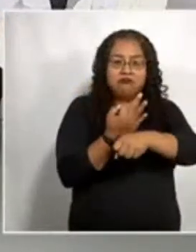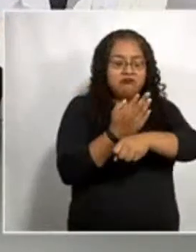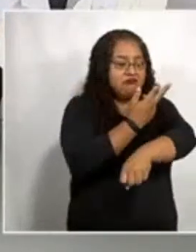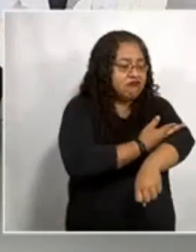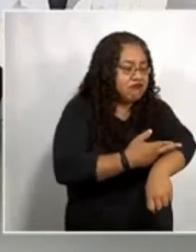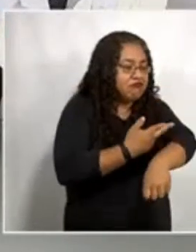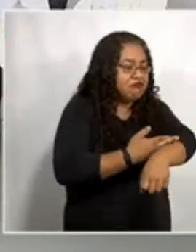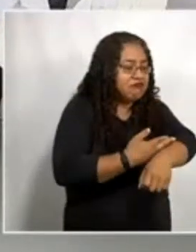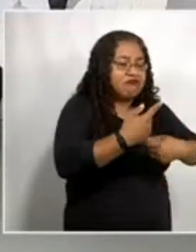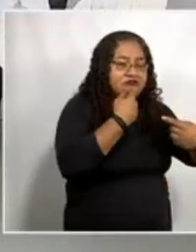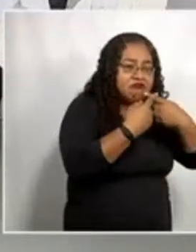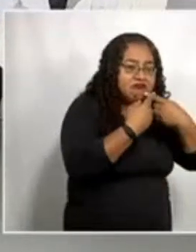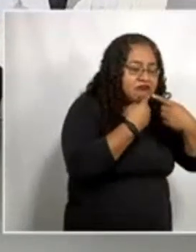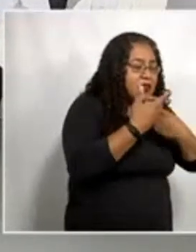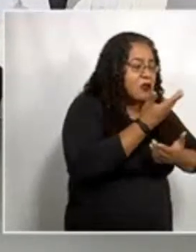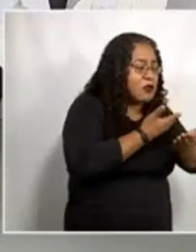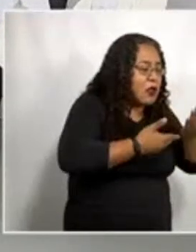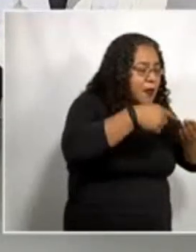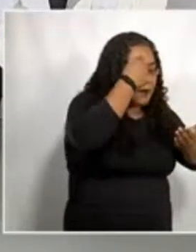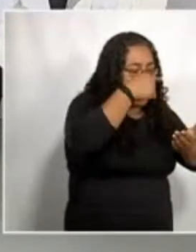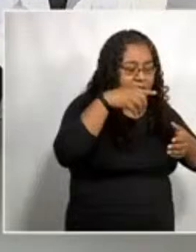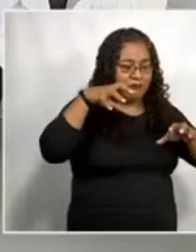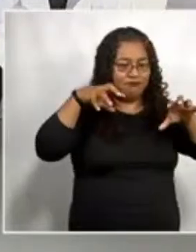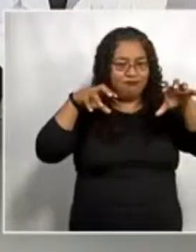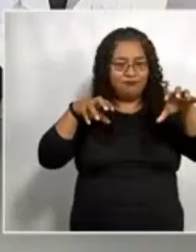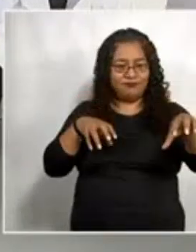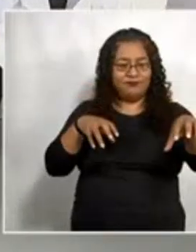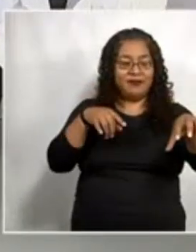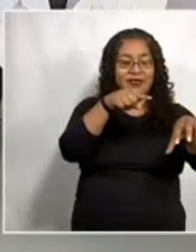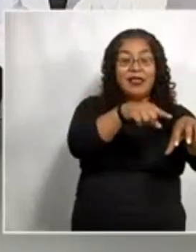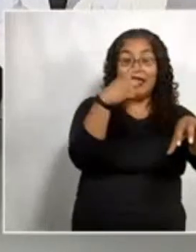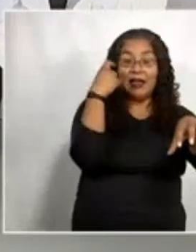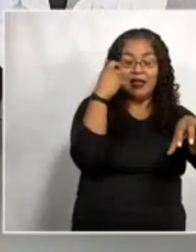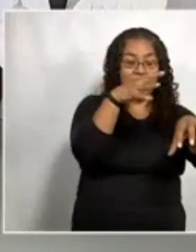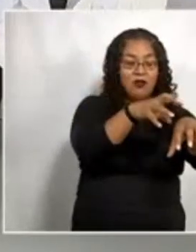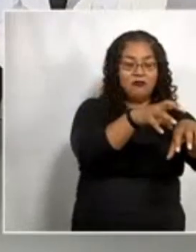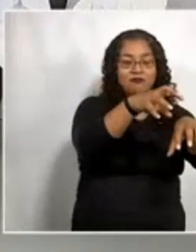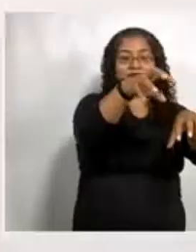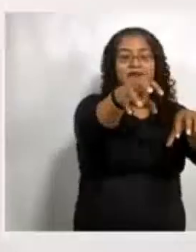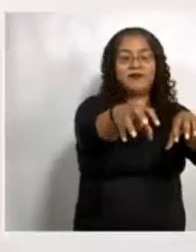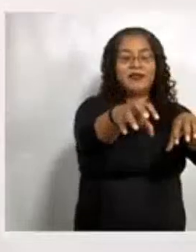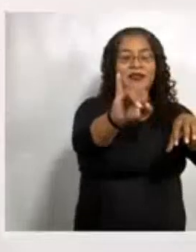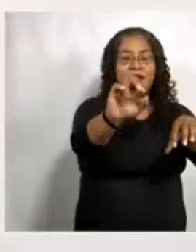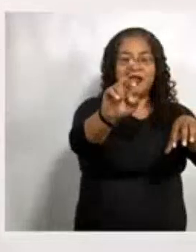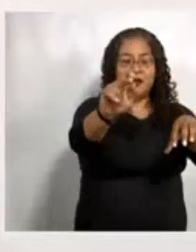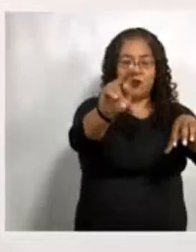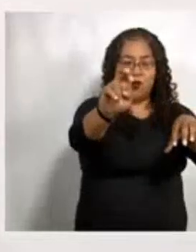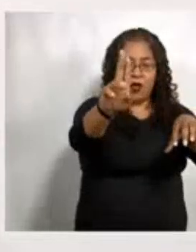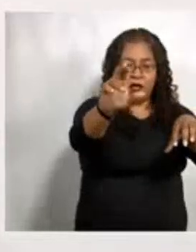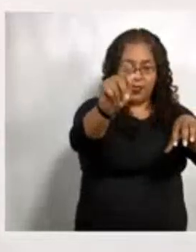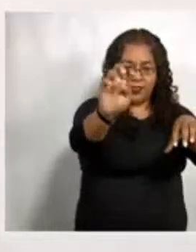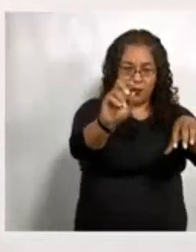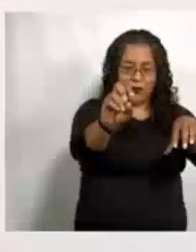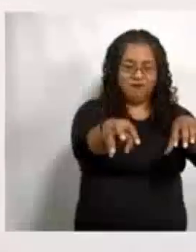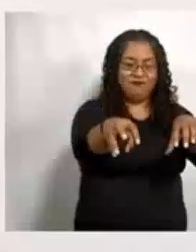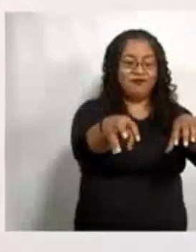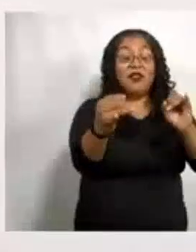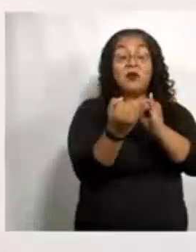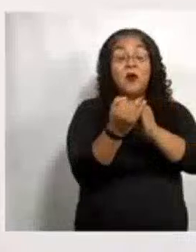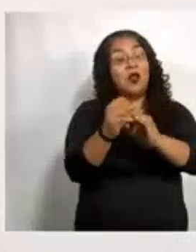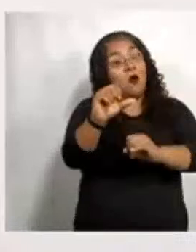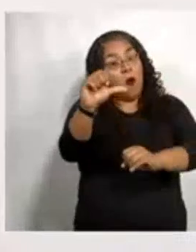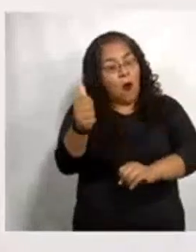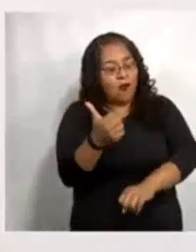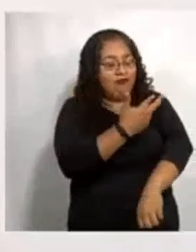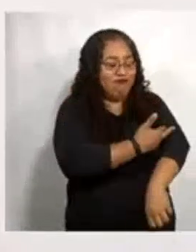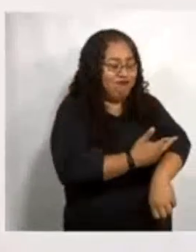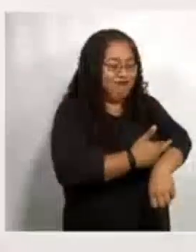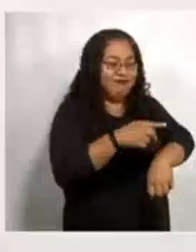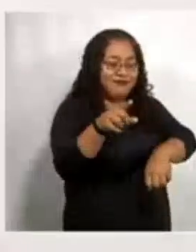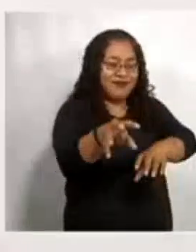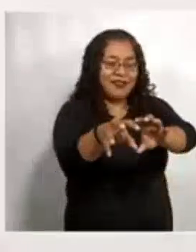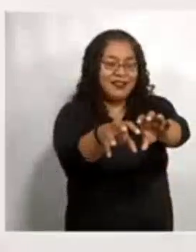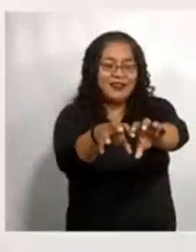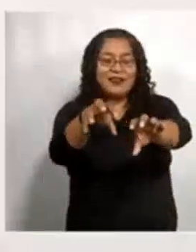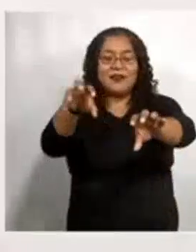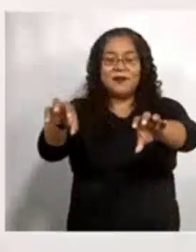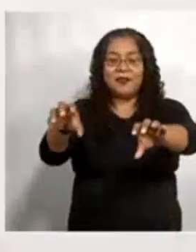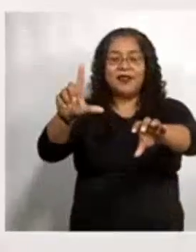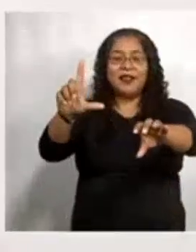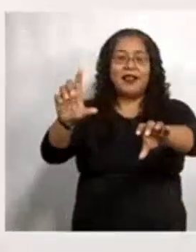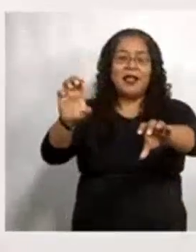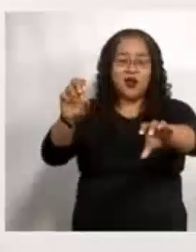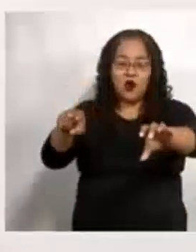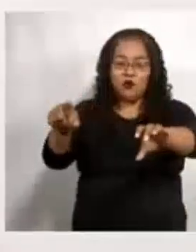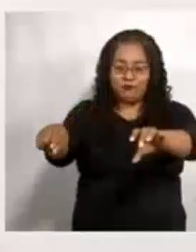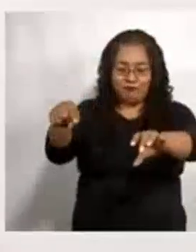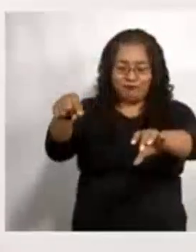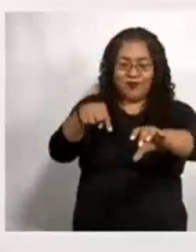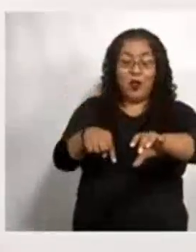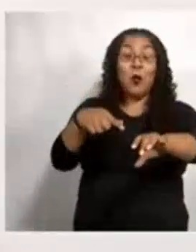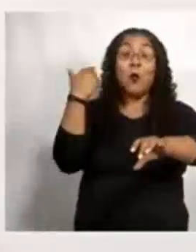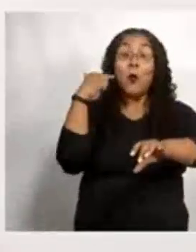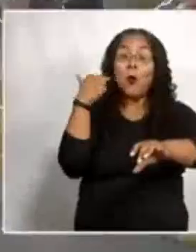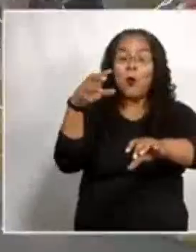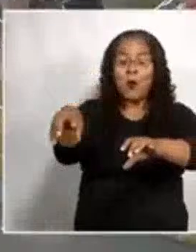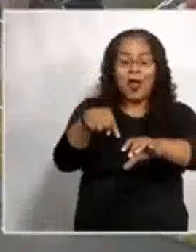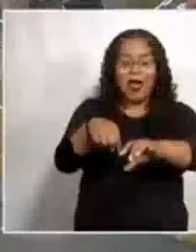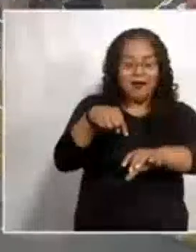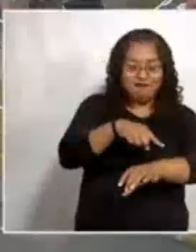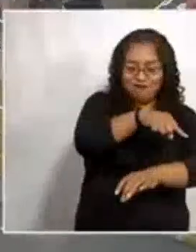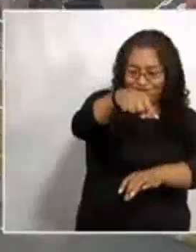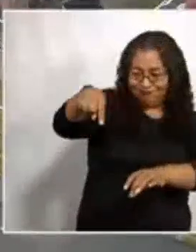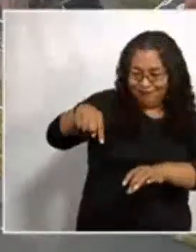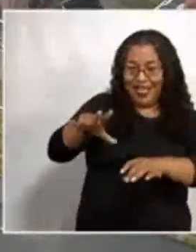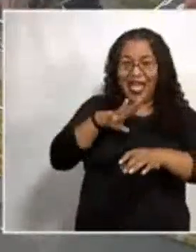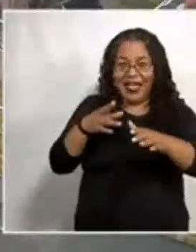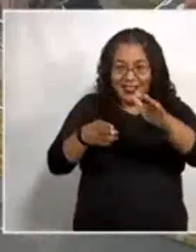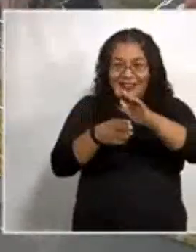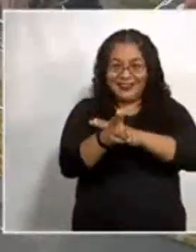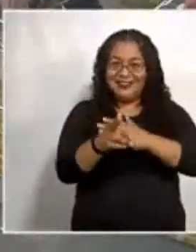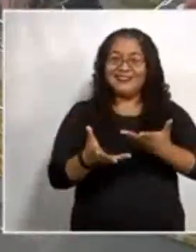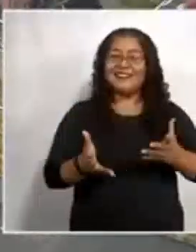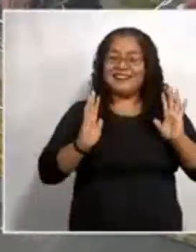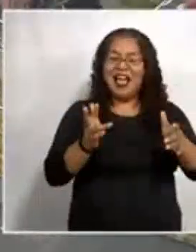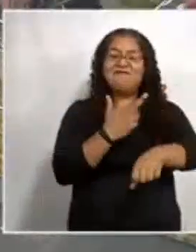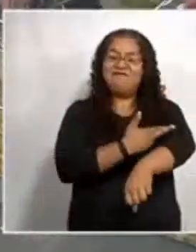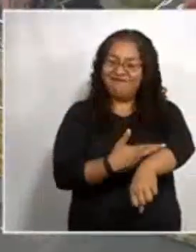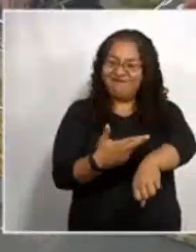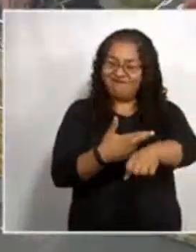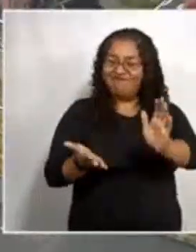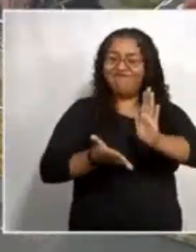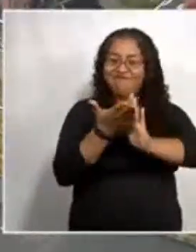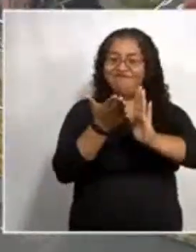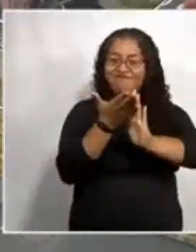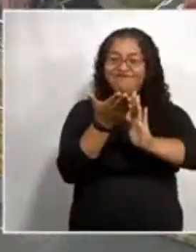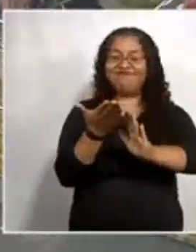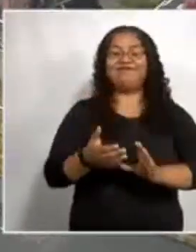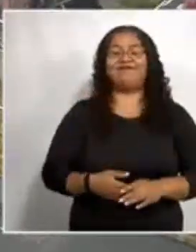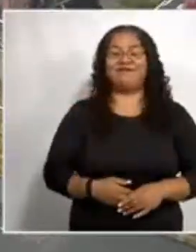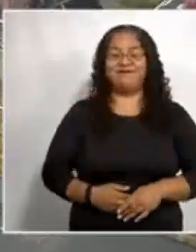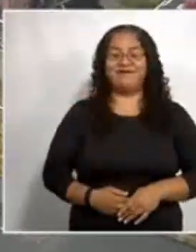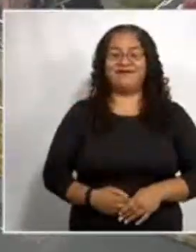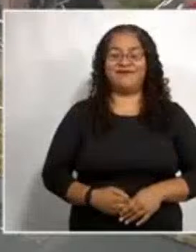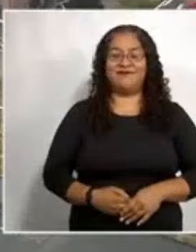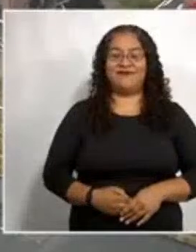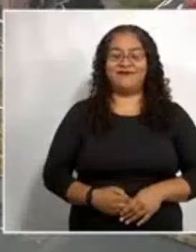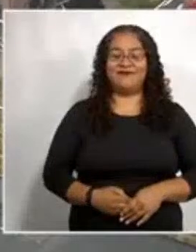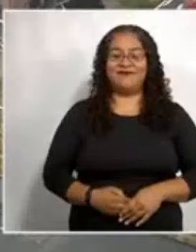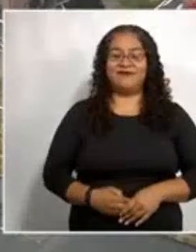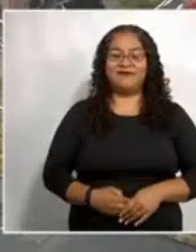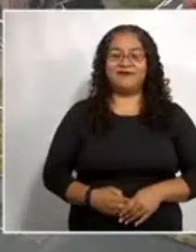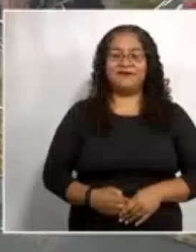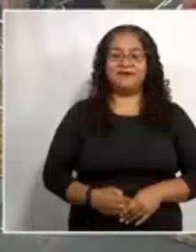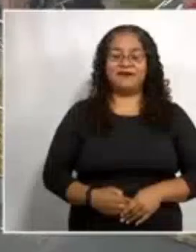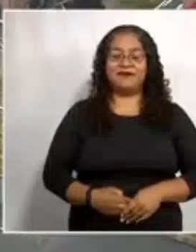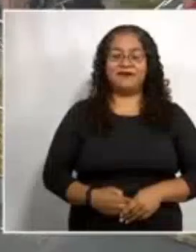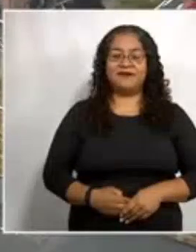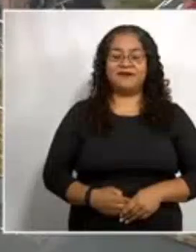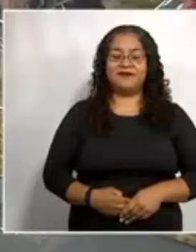tren Querétaro, Irapuato. Y luego va a venir la licitación Irapuato León, León Guadalajara.